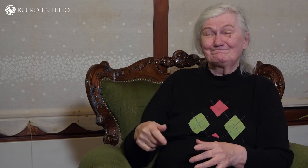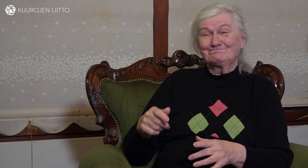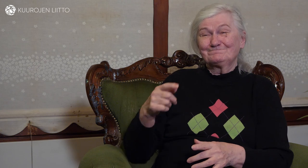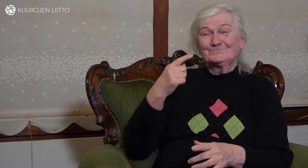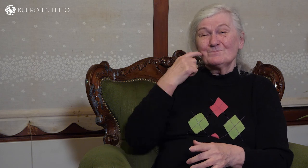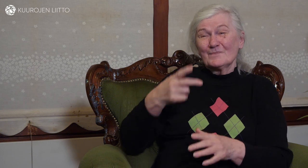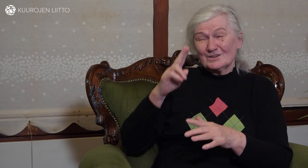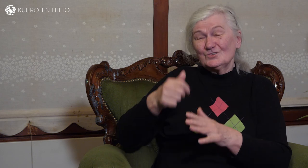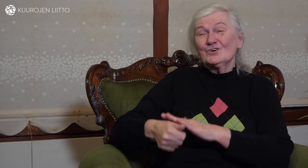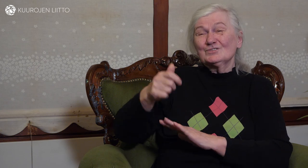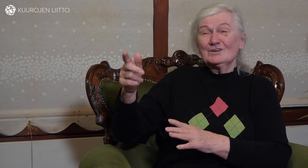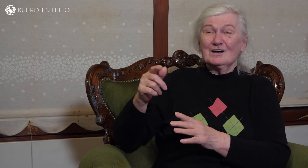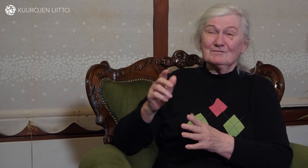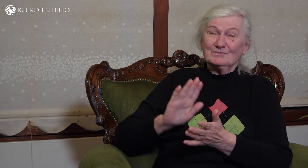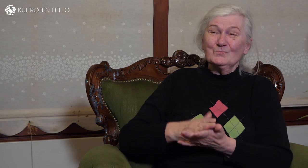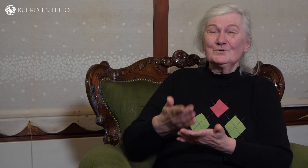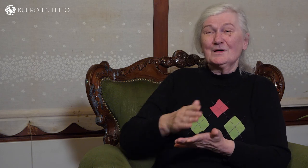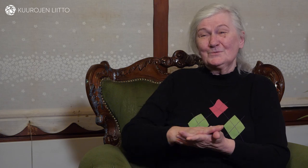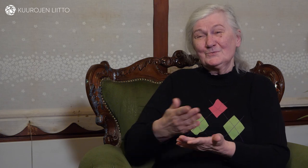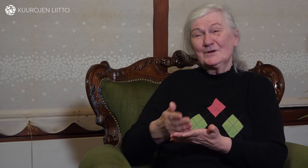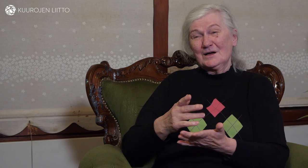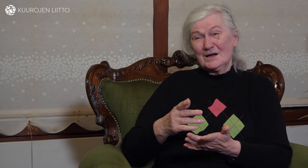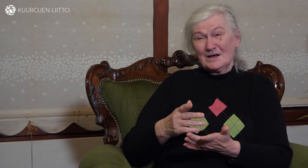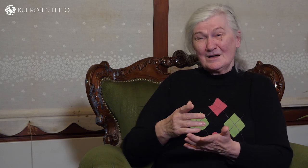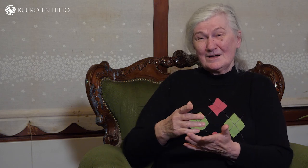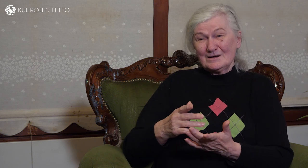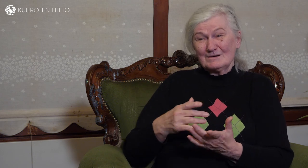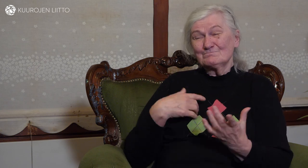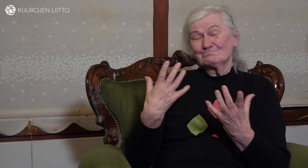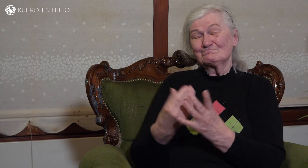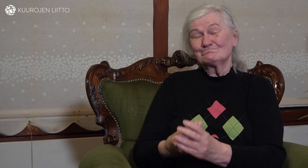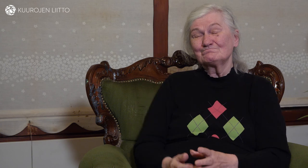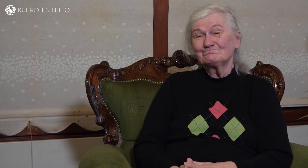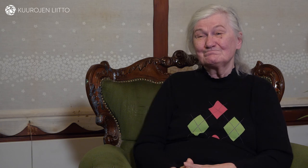Kuuleva partionjohtaja tulkkasi meille mitä puhuttiin.